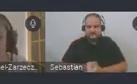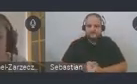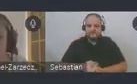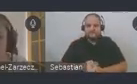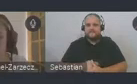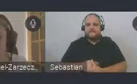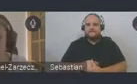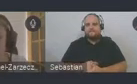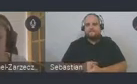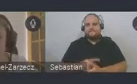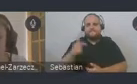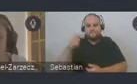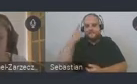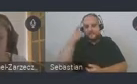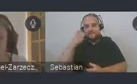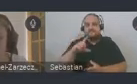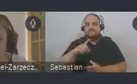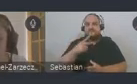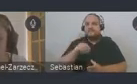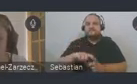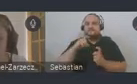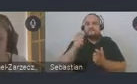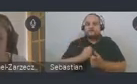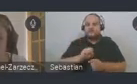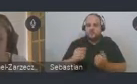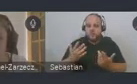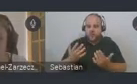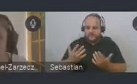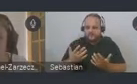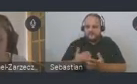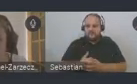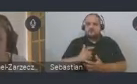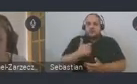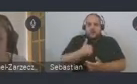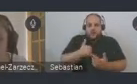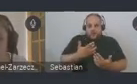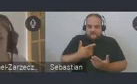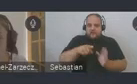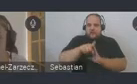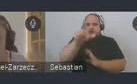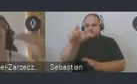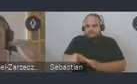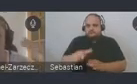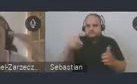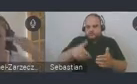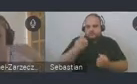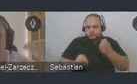"Pamiętać, że nie wszystko jest oczywiste, i to, co dla mnie jest proste, dla kogoś może być przeszkodą".